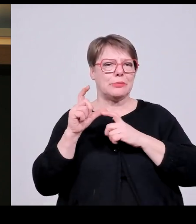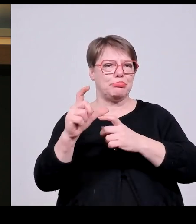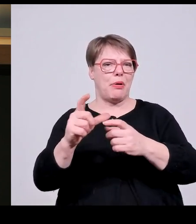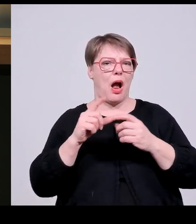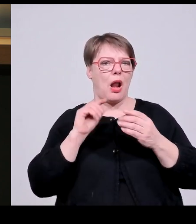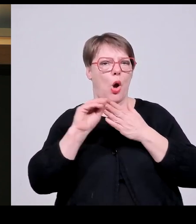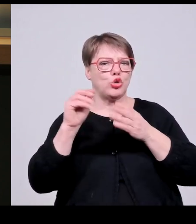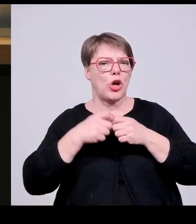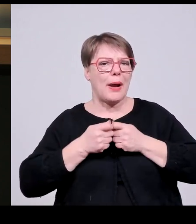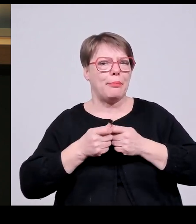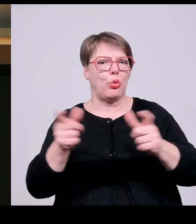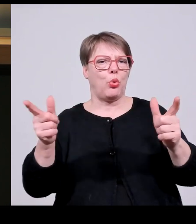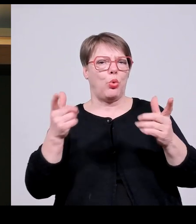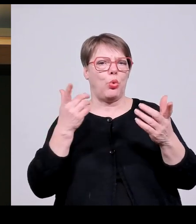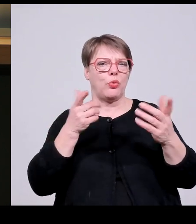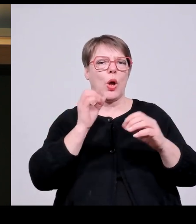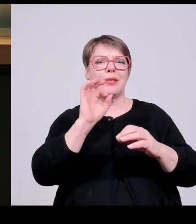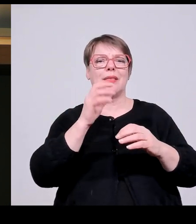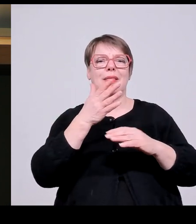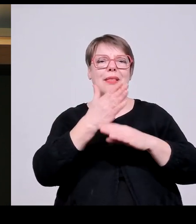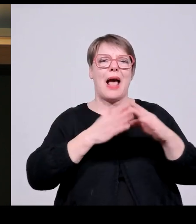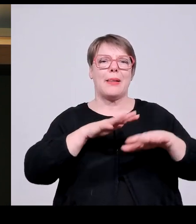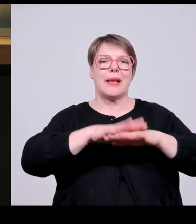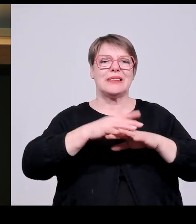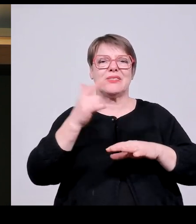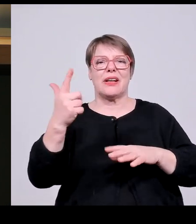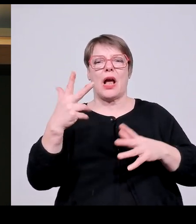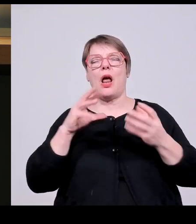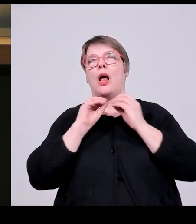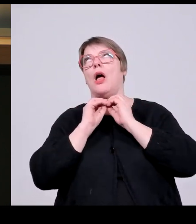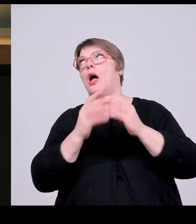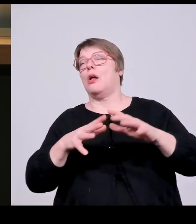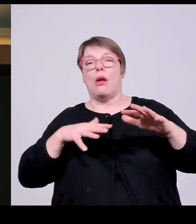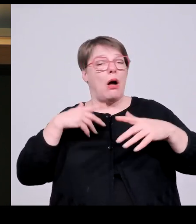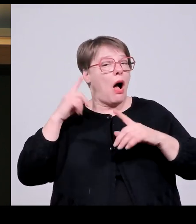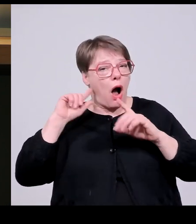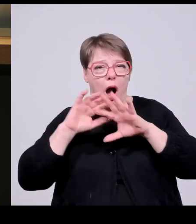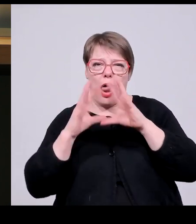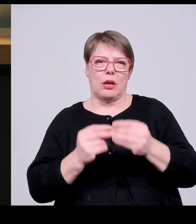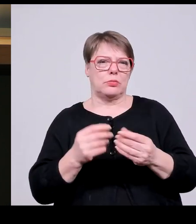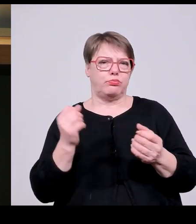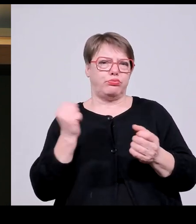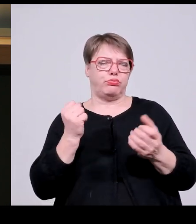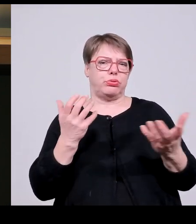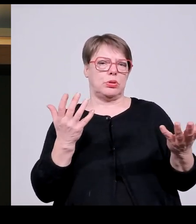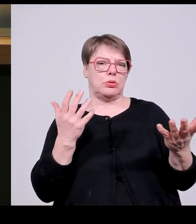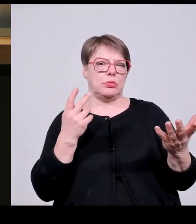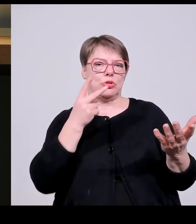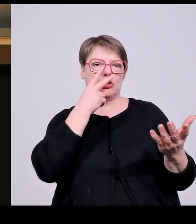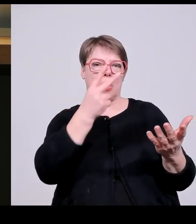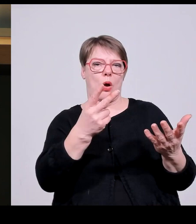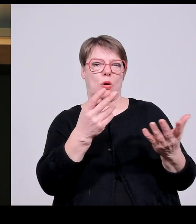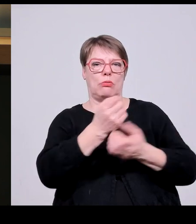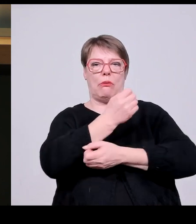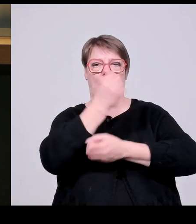Riss zwischen SPD und Grünen in der Verkehrspolitik. Das zeigt sich an dem Thema der TVO ganz, ganz